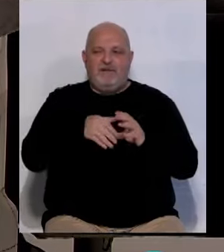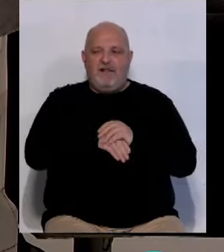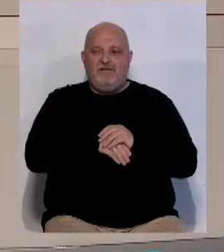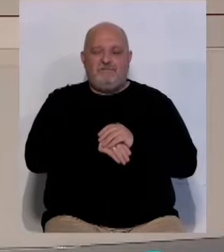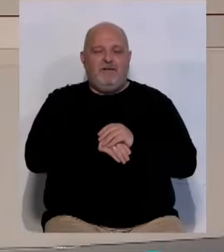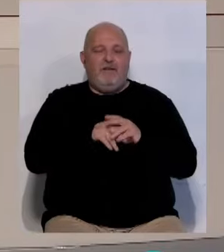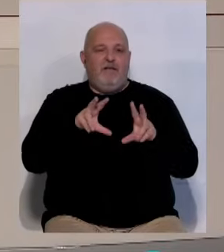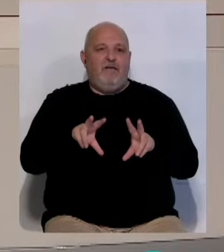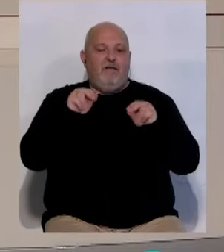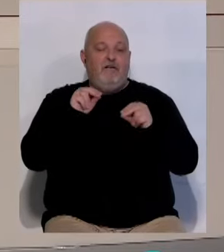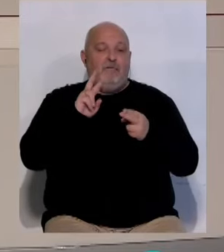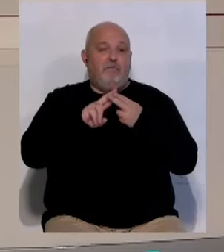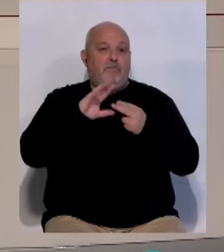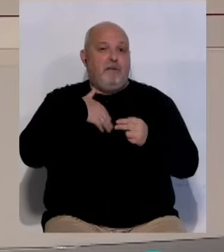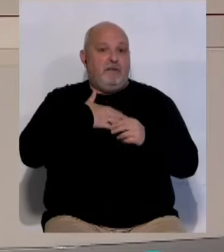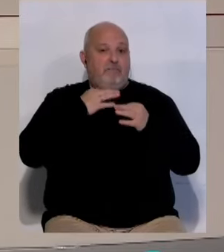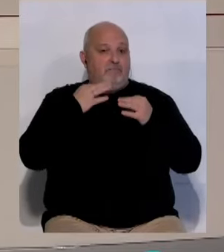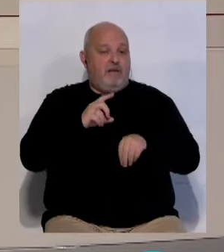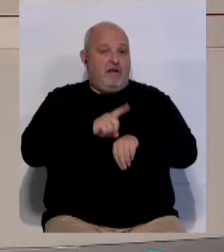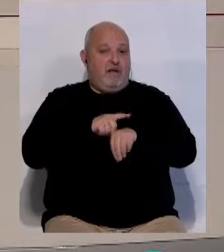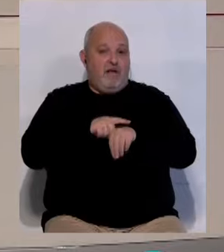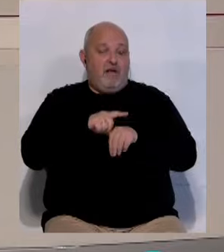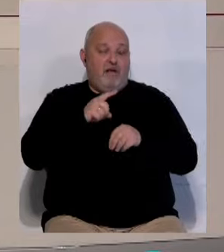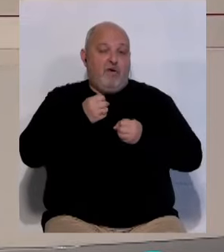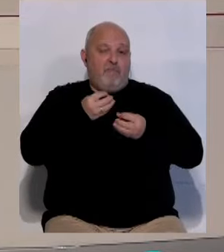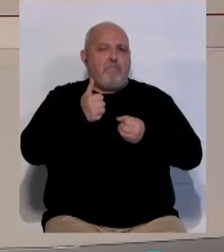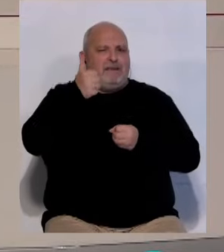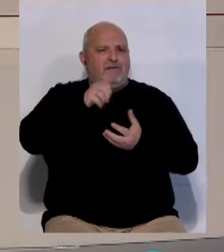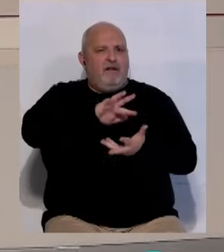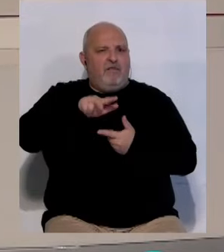nosotros nos marchamos volveremos mañana con la última hora del Cádiz a la 1 del